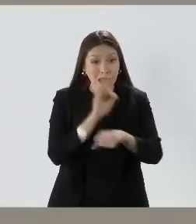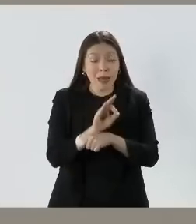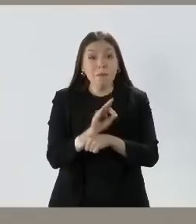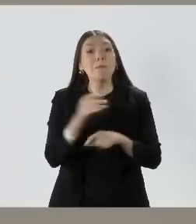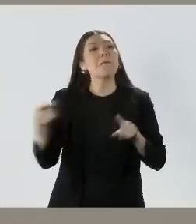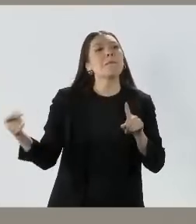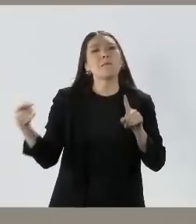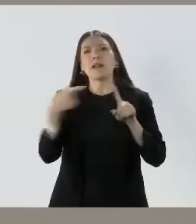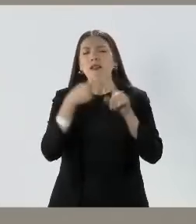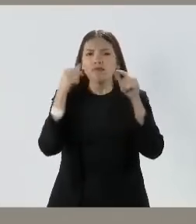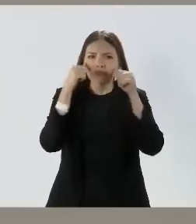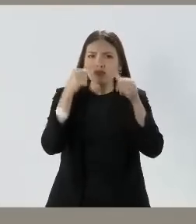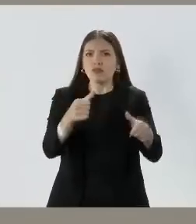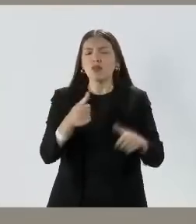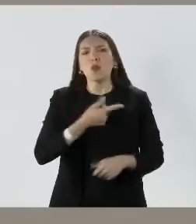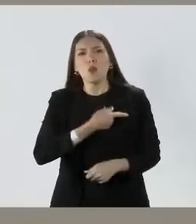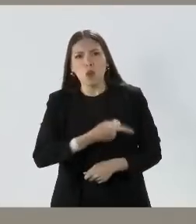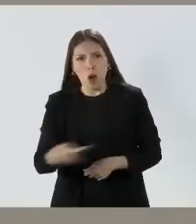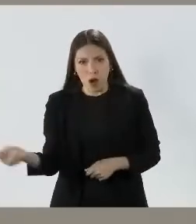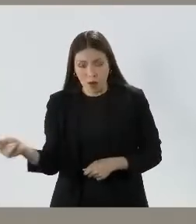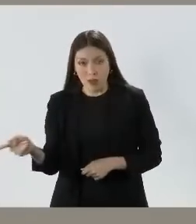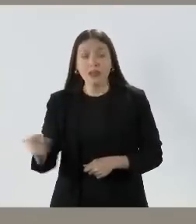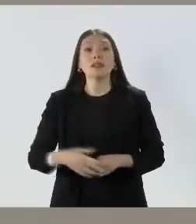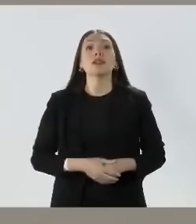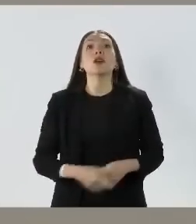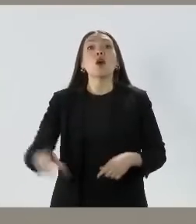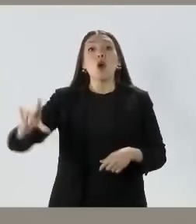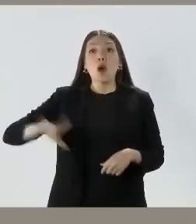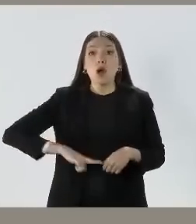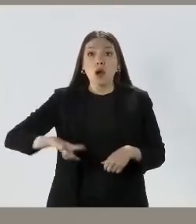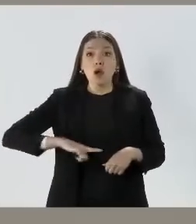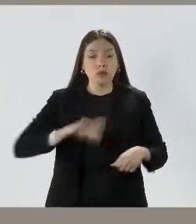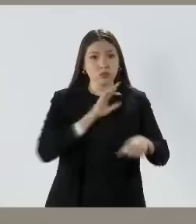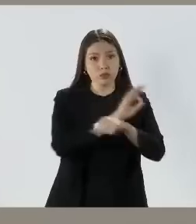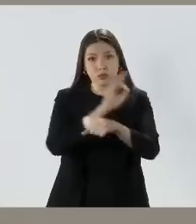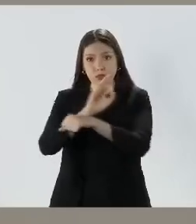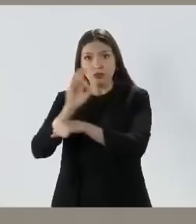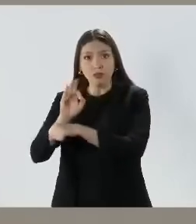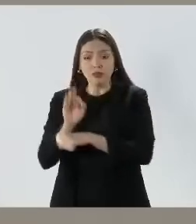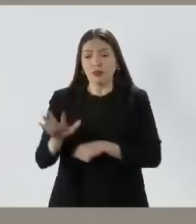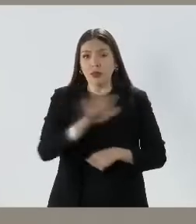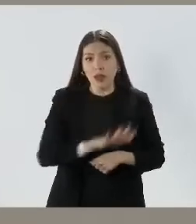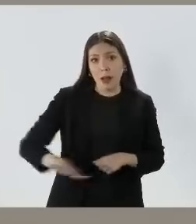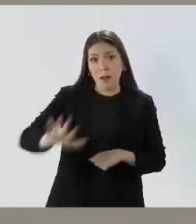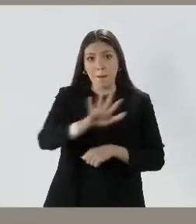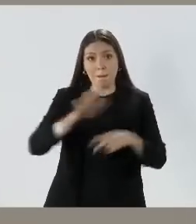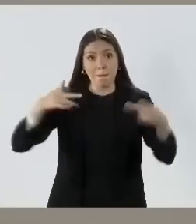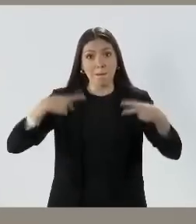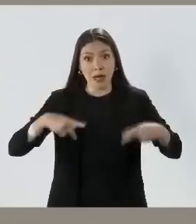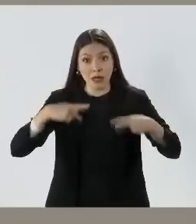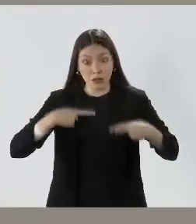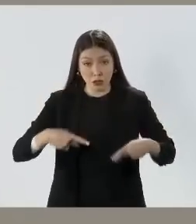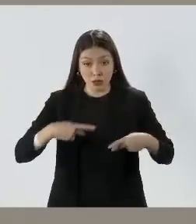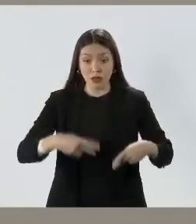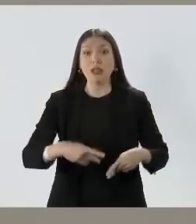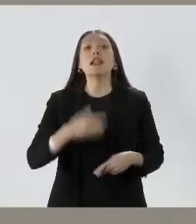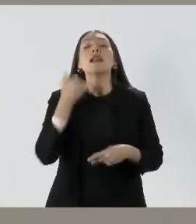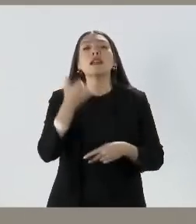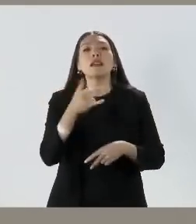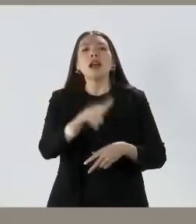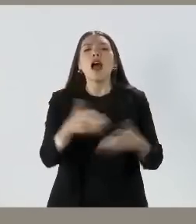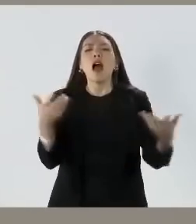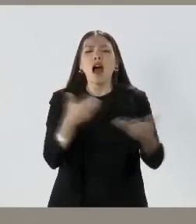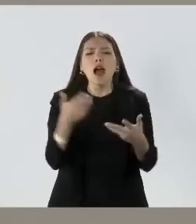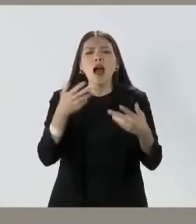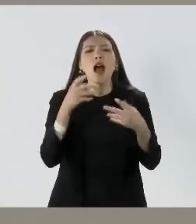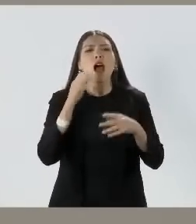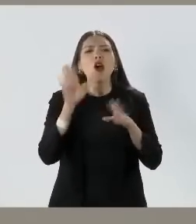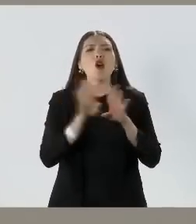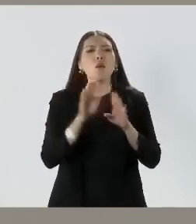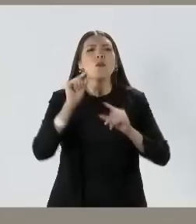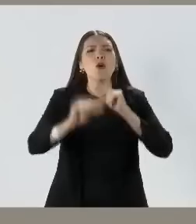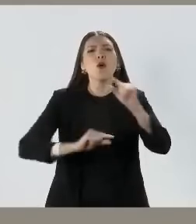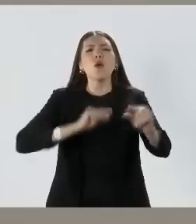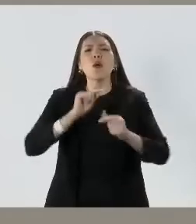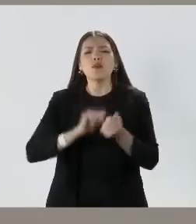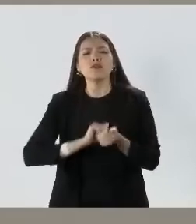pobres gobierno que protege a sus ciudadanos y construye Paz a cada día gobierno que que